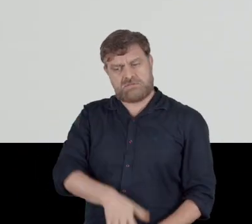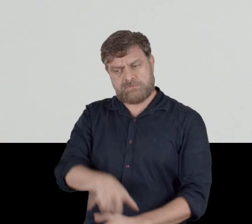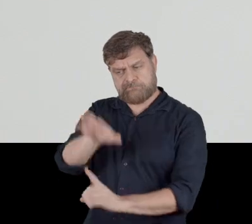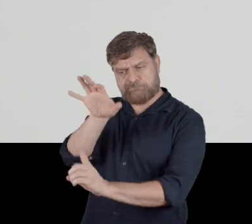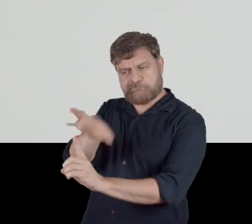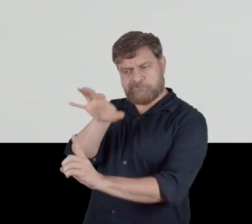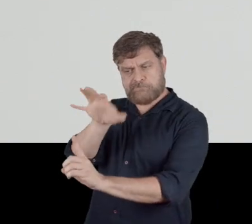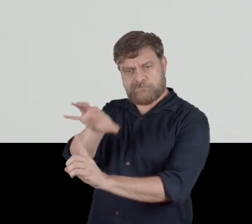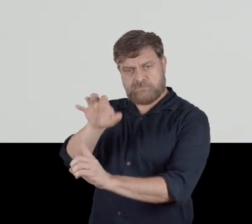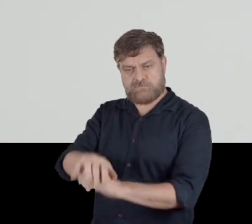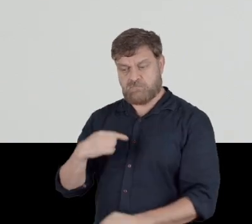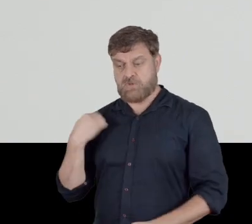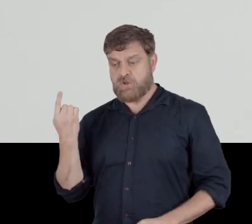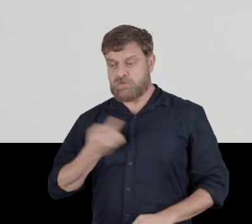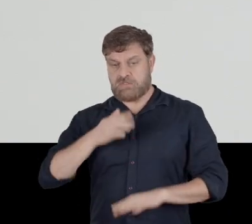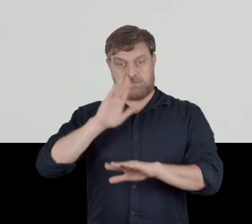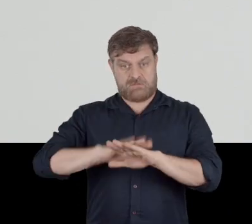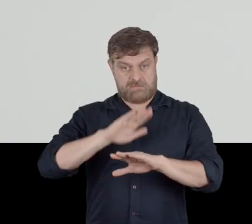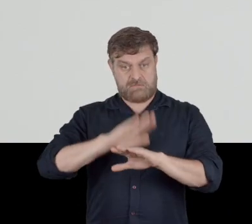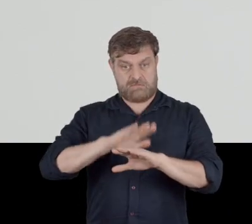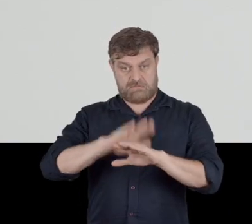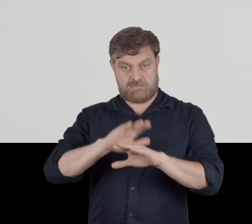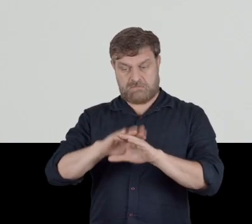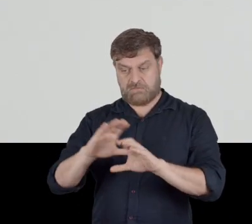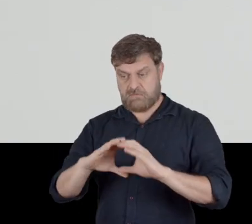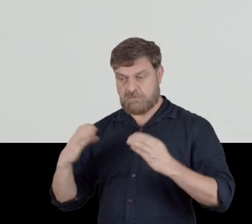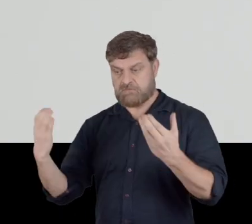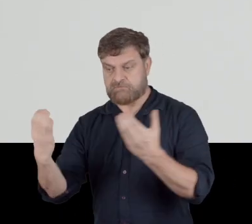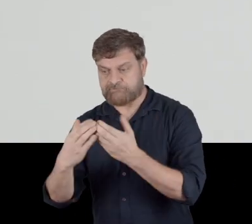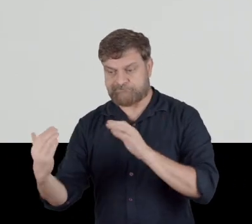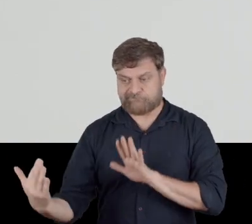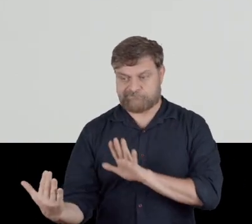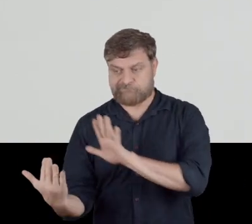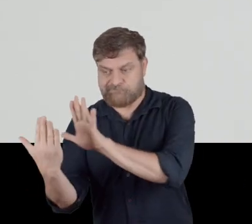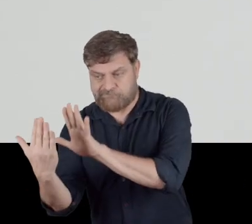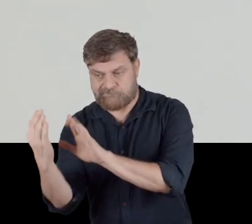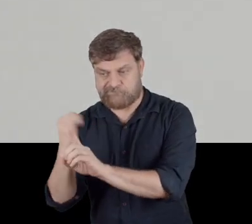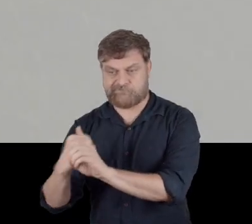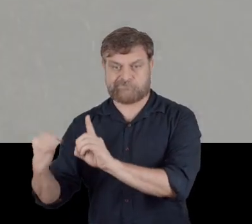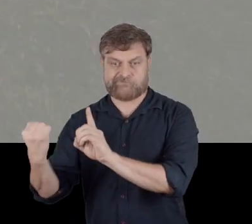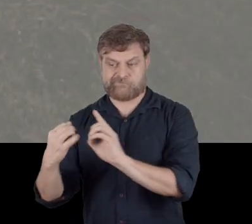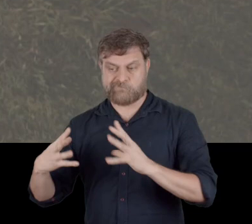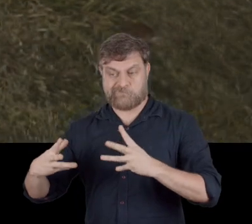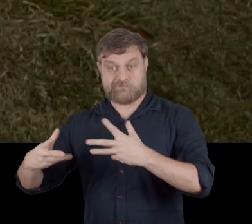aquilo que a gente faz impacta a sociedade como um todo, querendo ou não.